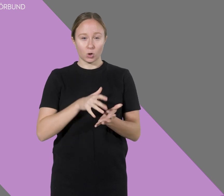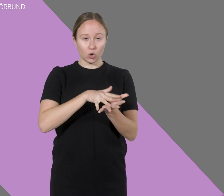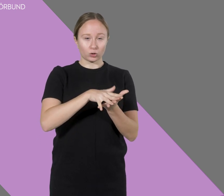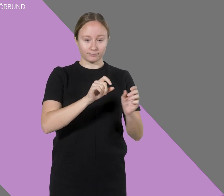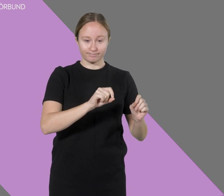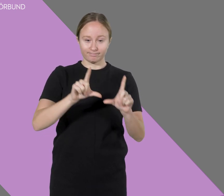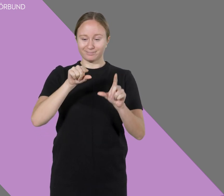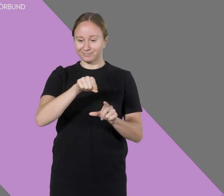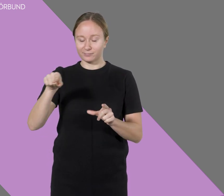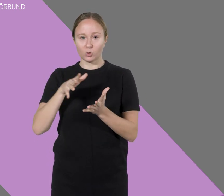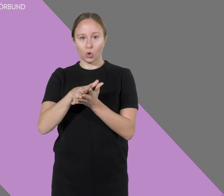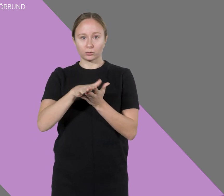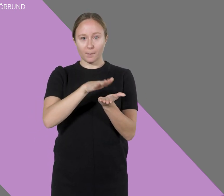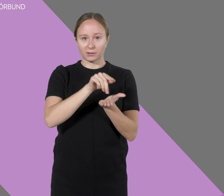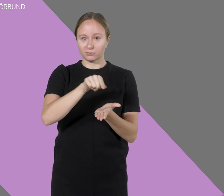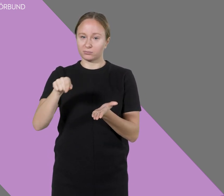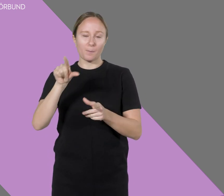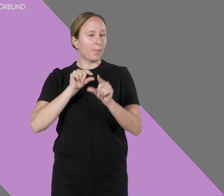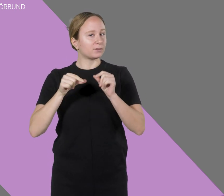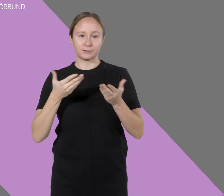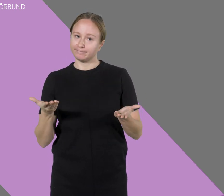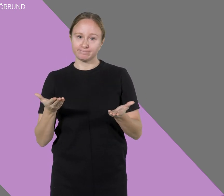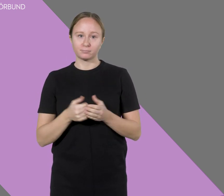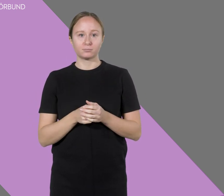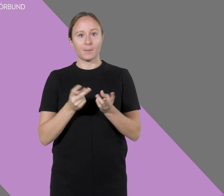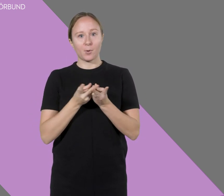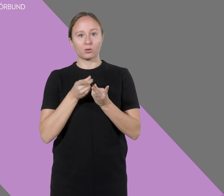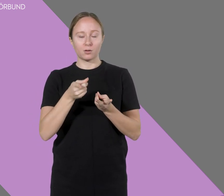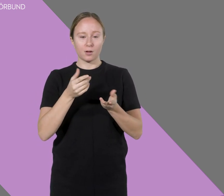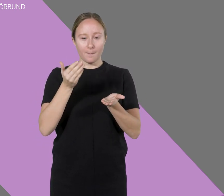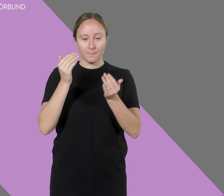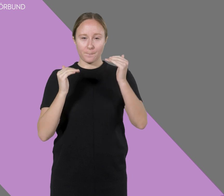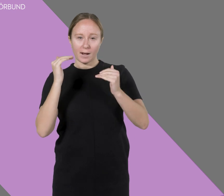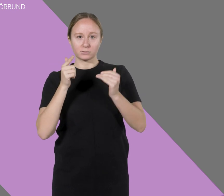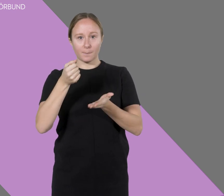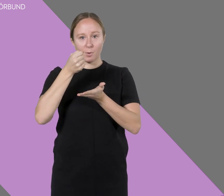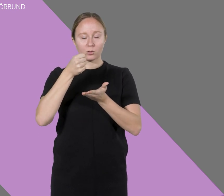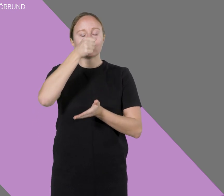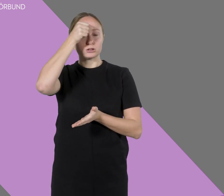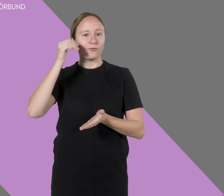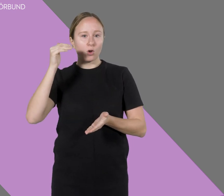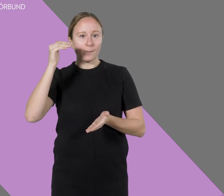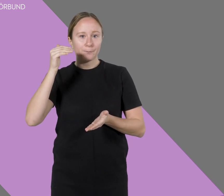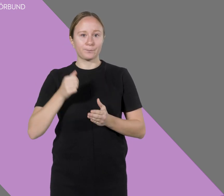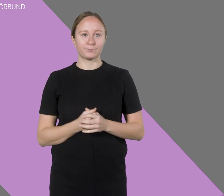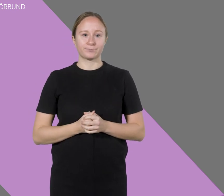Kostnadsökningarna har inte beaktats på alla kostnadsställen, - vilket gör det svårare att balansera budgeten.